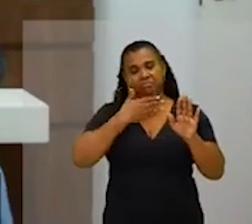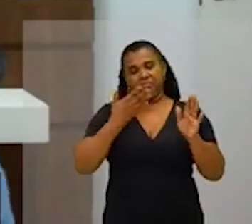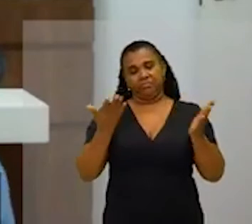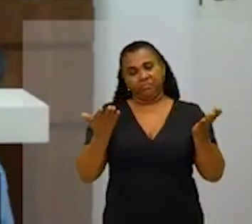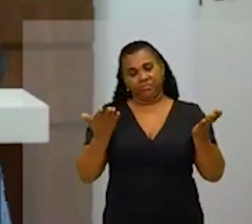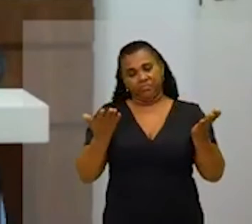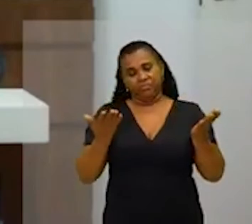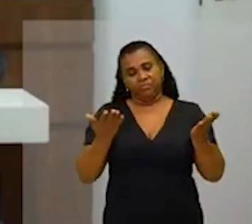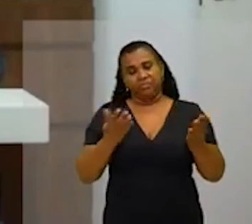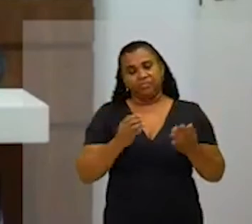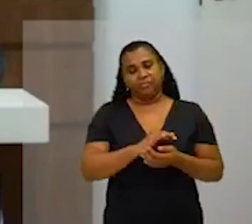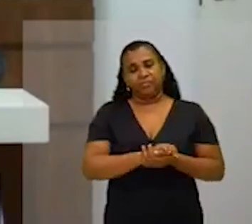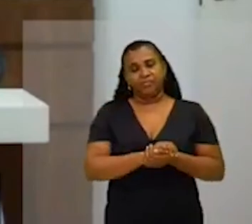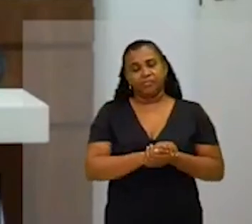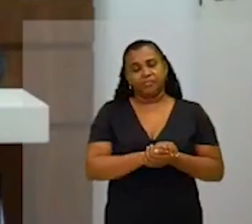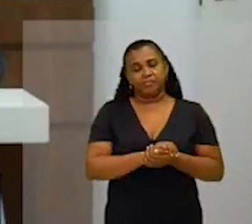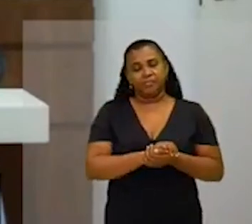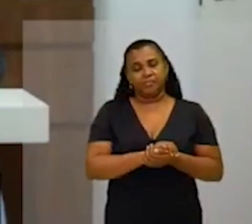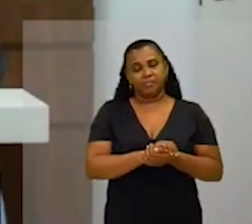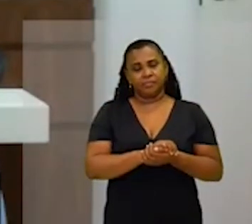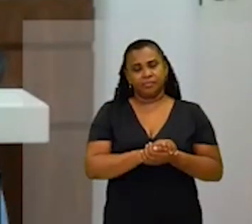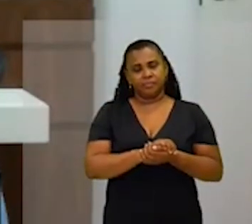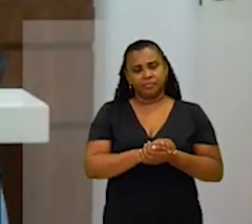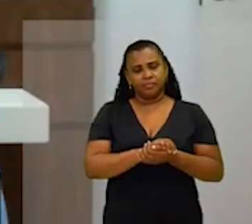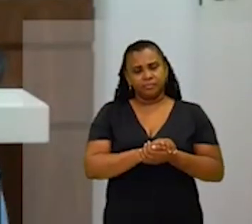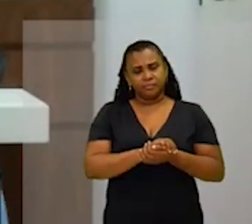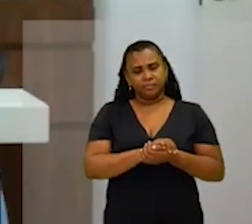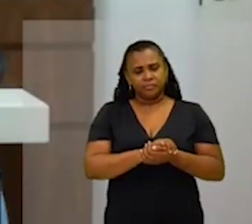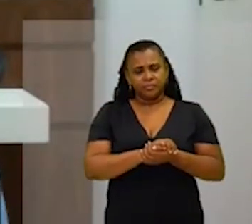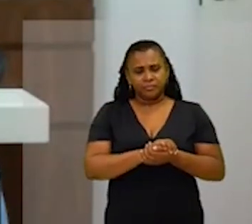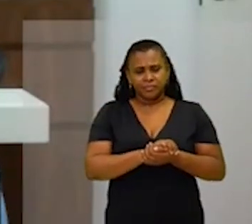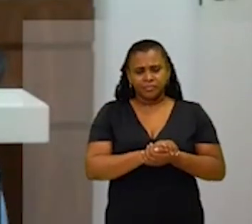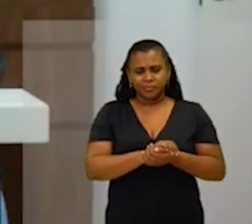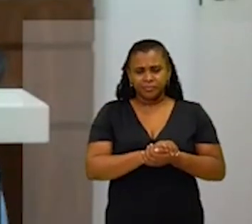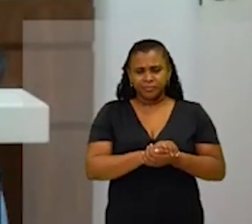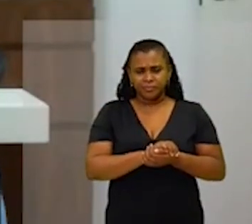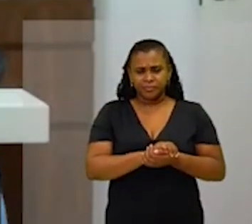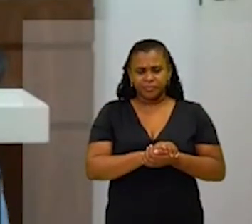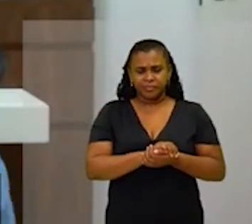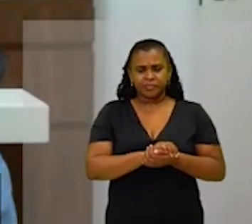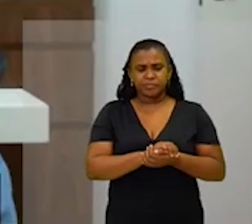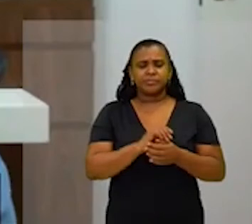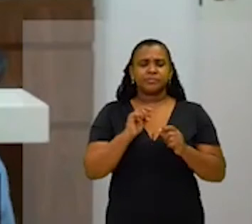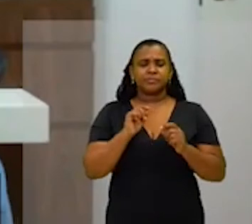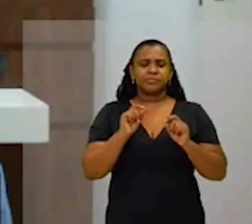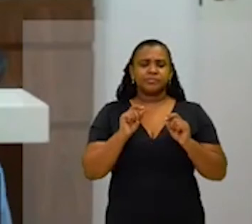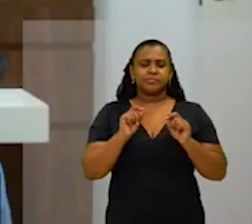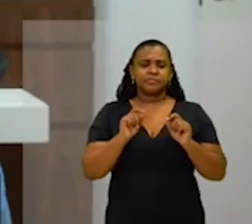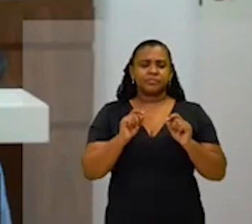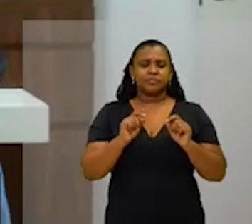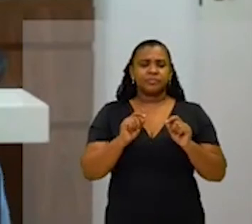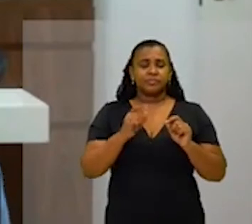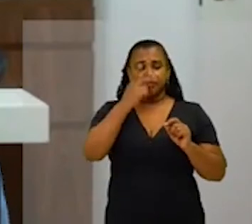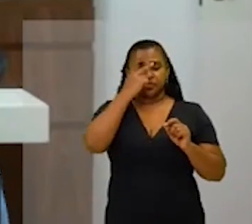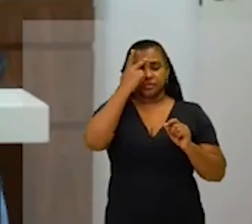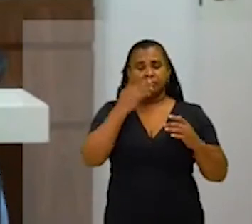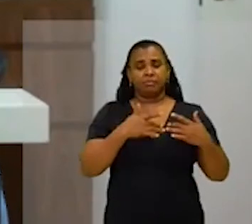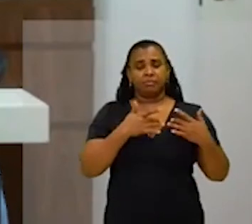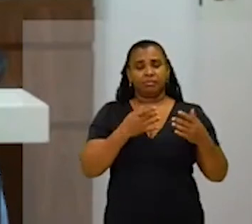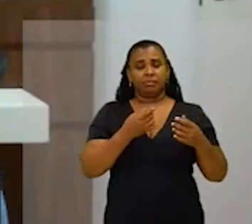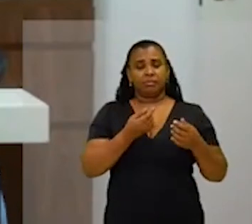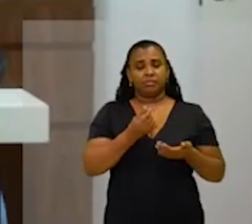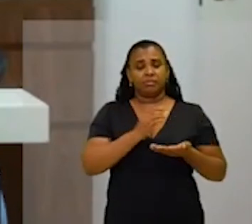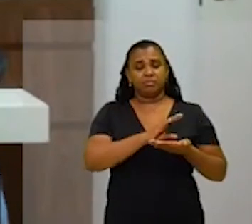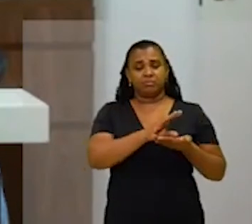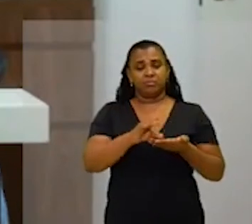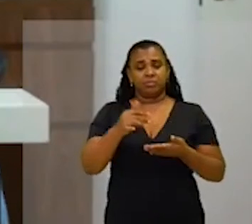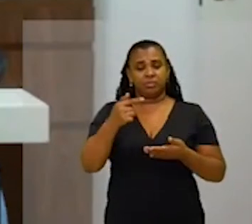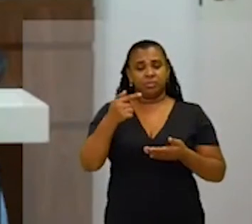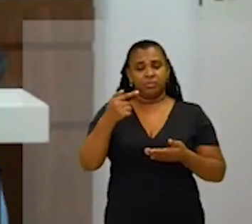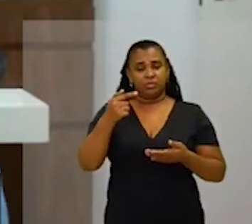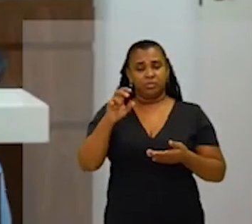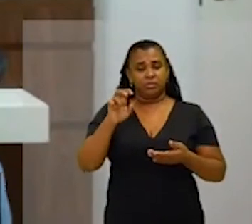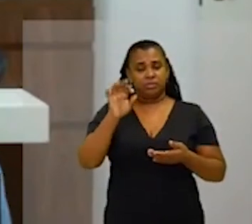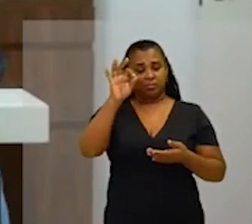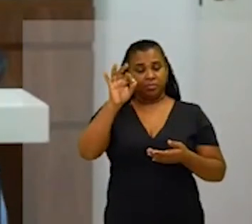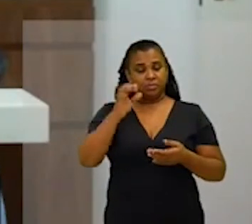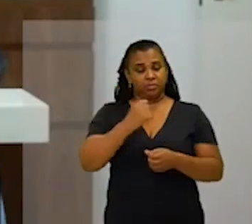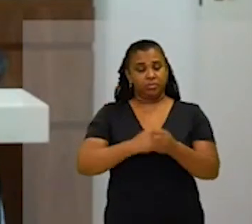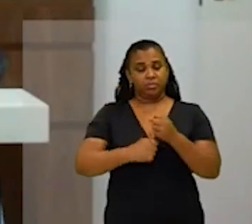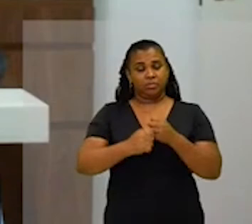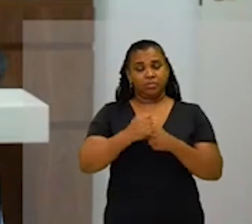se inclina sobre tia os doadores de 75 por cento do dinheiro doado em 2014 voltar cima do ar